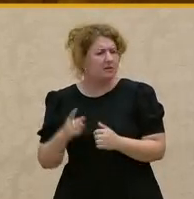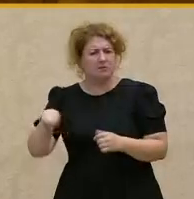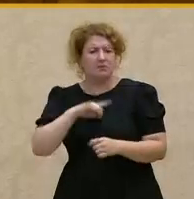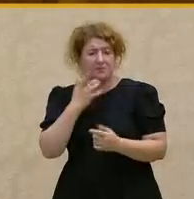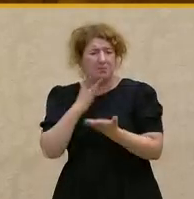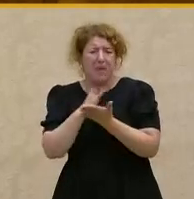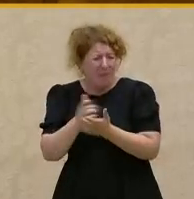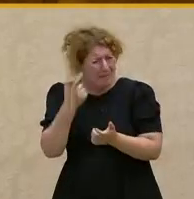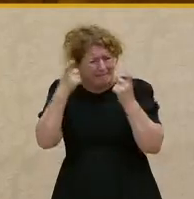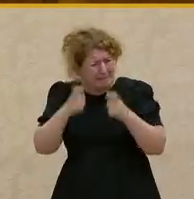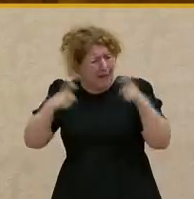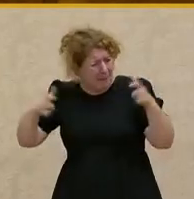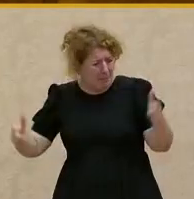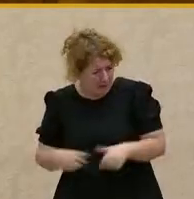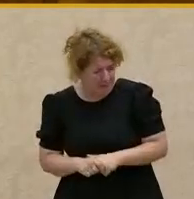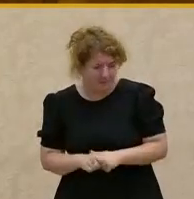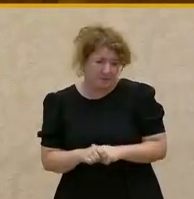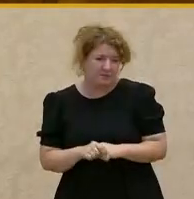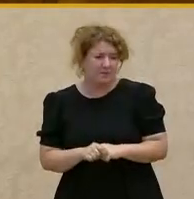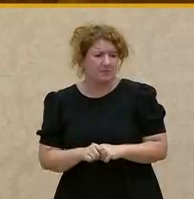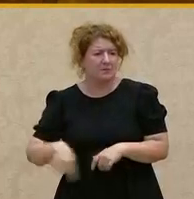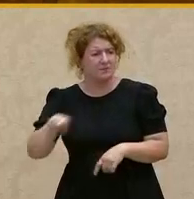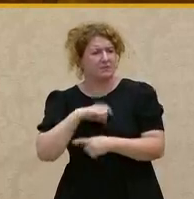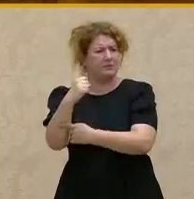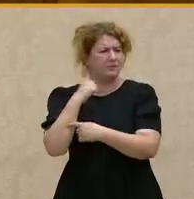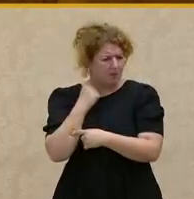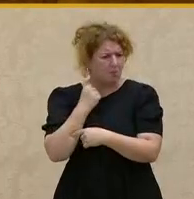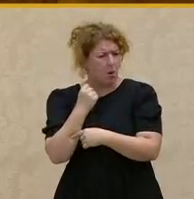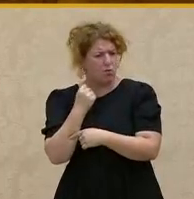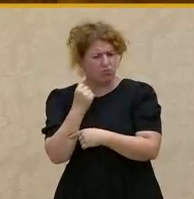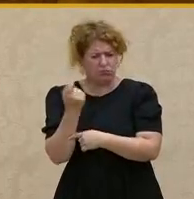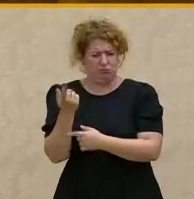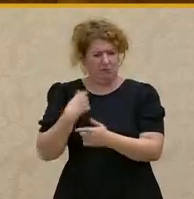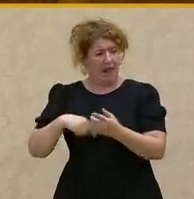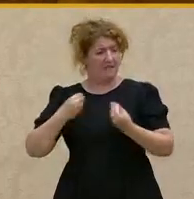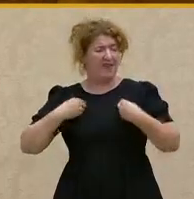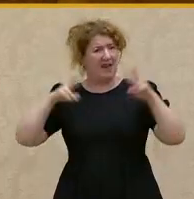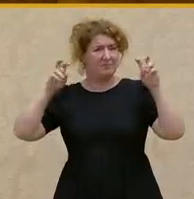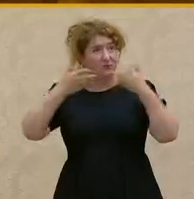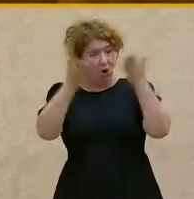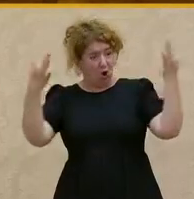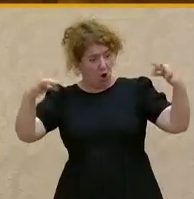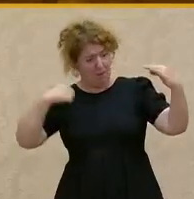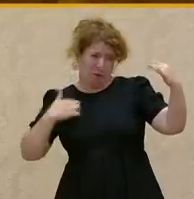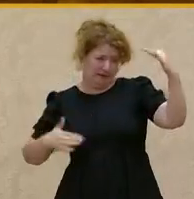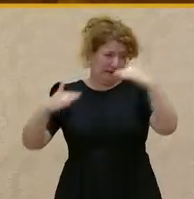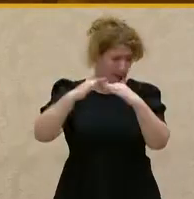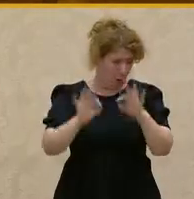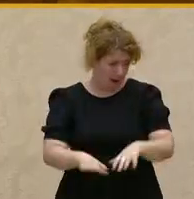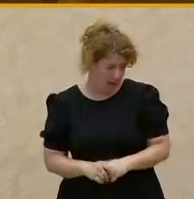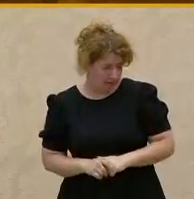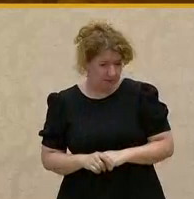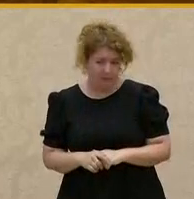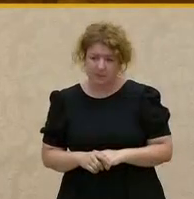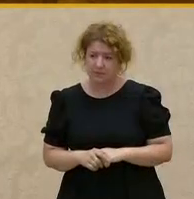mediadores con este apoyo para hacer una vida lo más normalizada posible. También lo que pedimos: